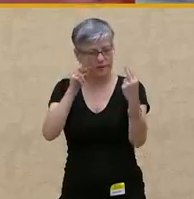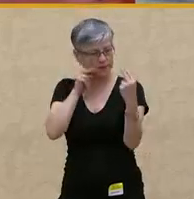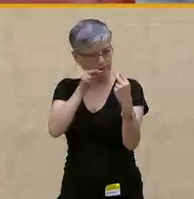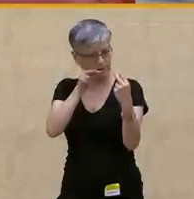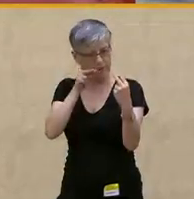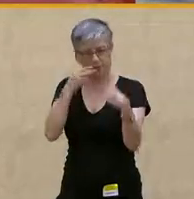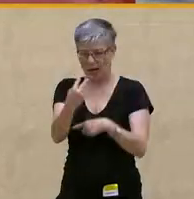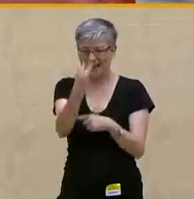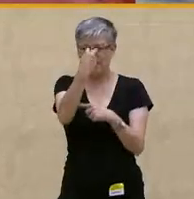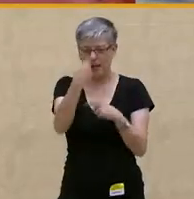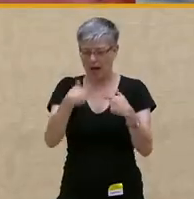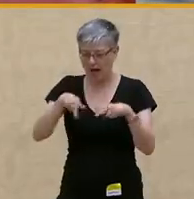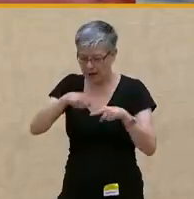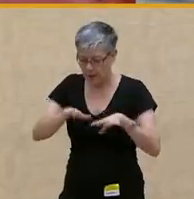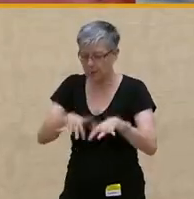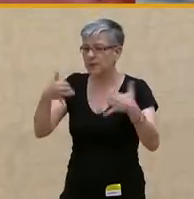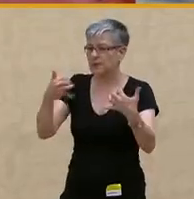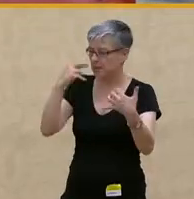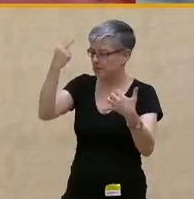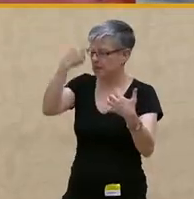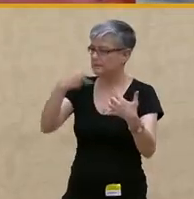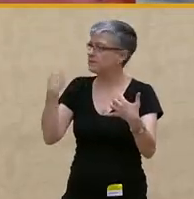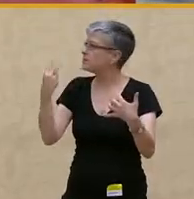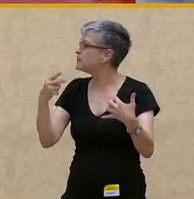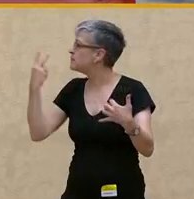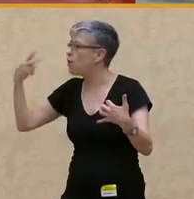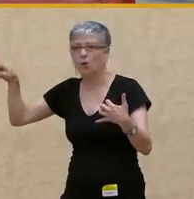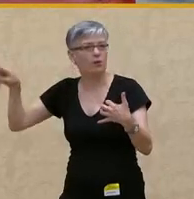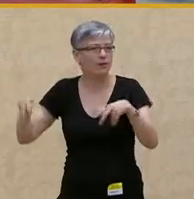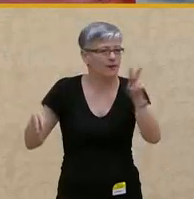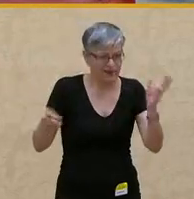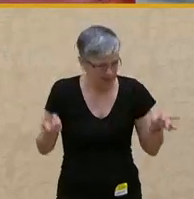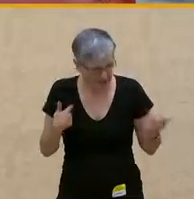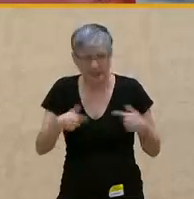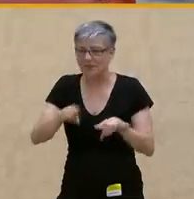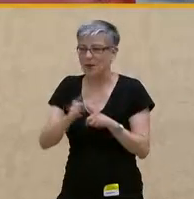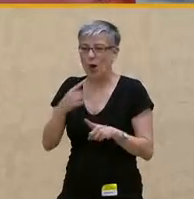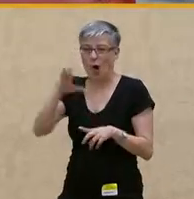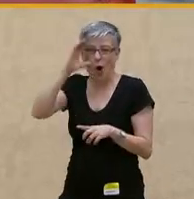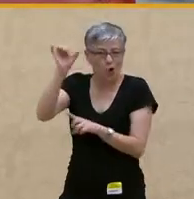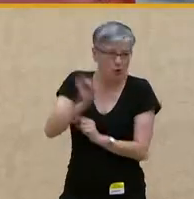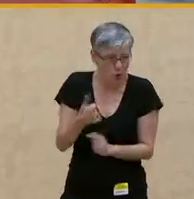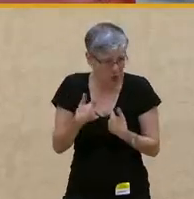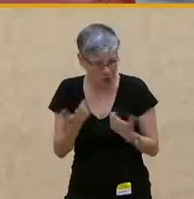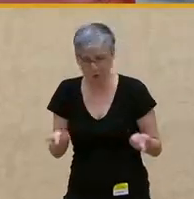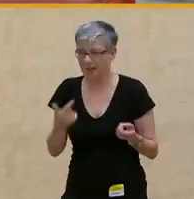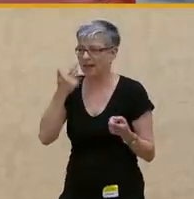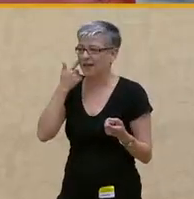pero te mira. En el hemiciclo muchas veces no te miran y simplemente la elocuencia no